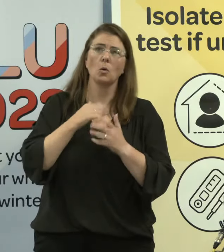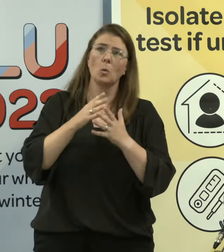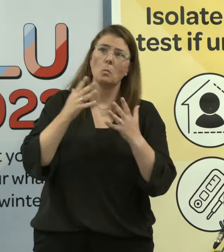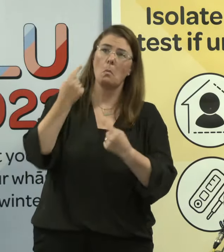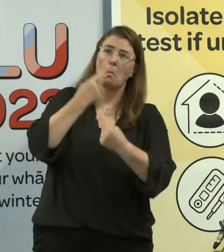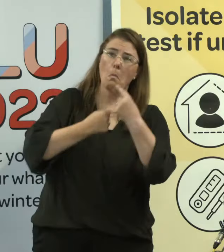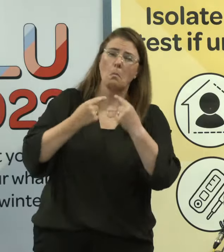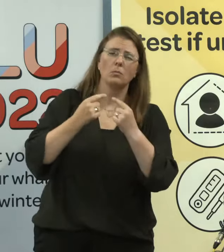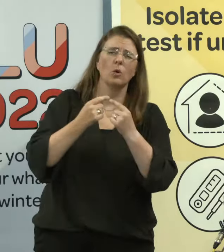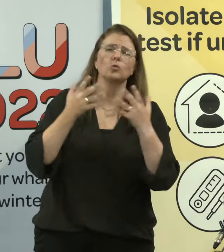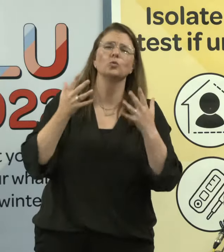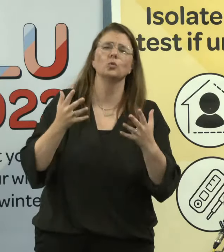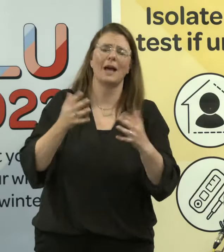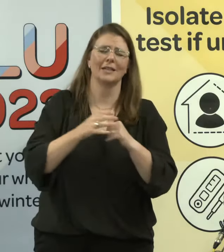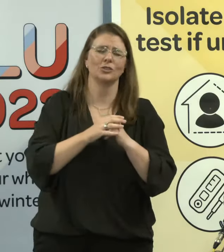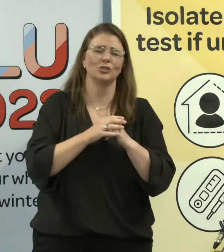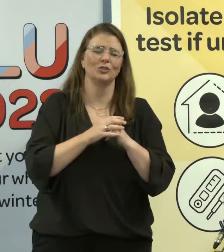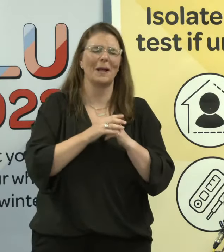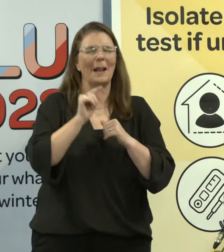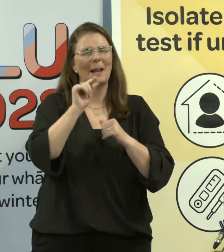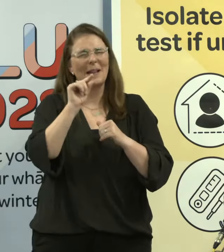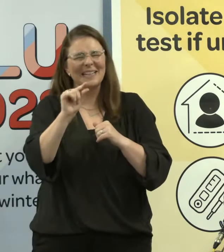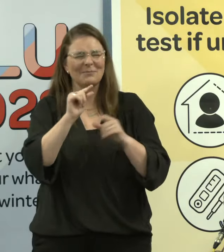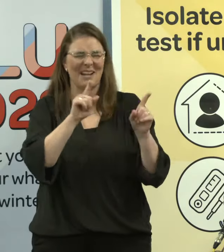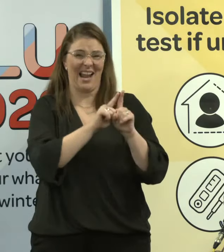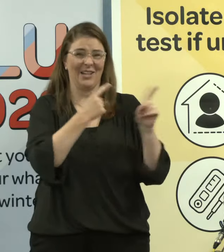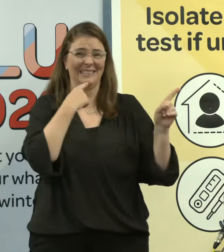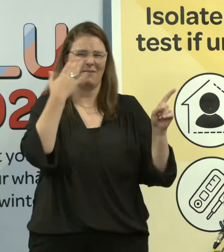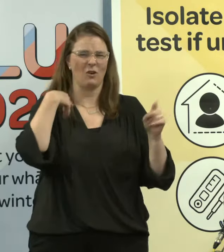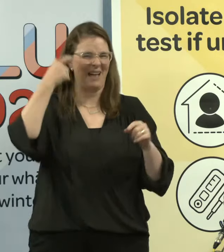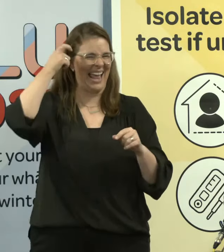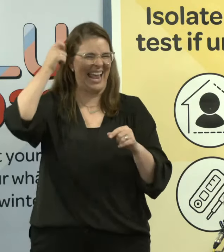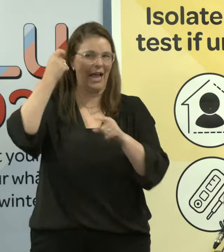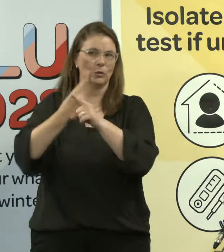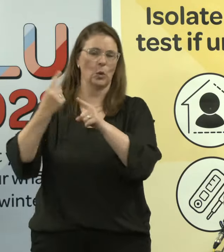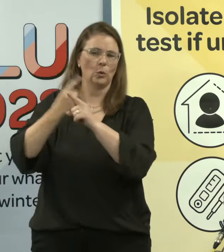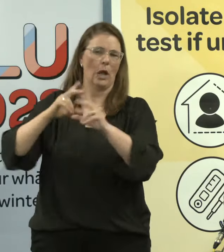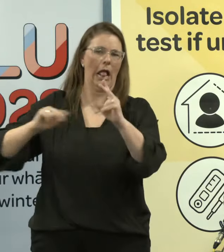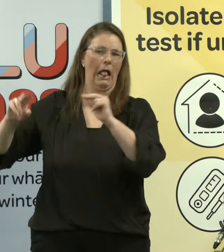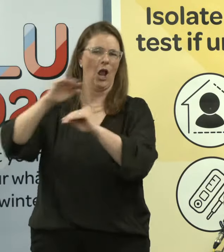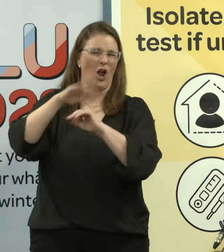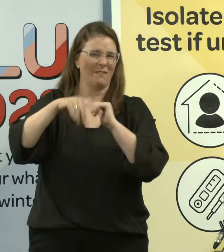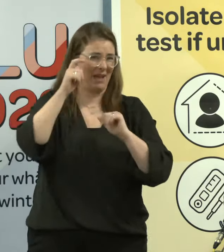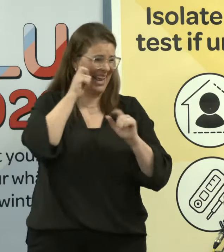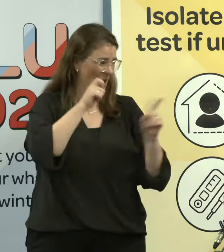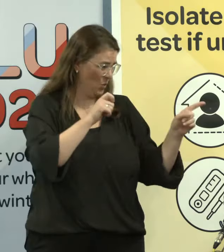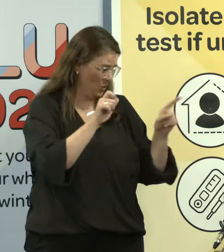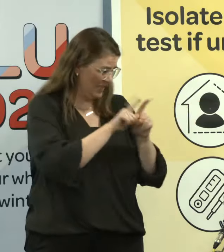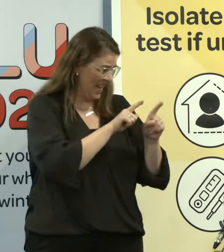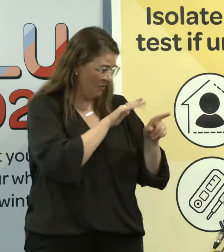koe me te pehea i pa ai koe me